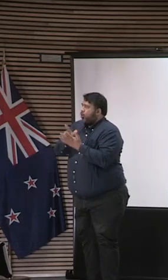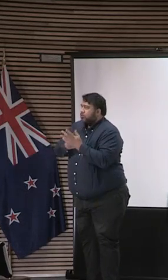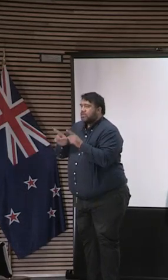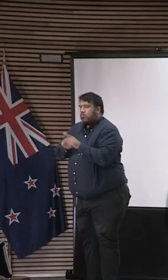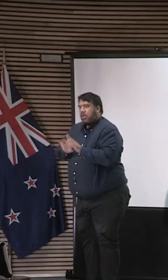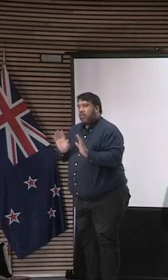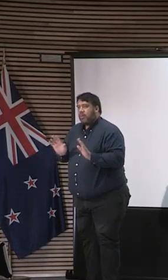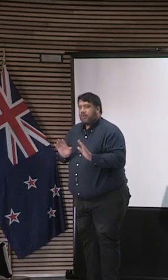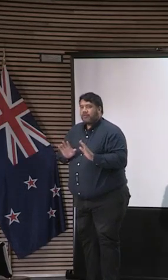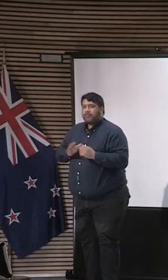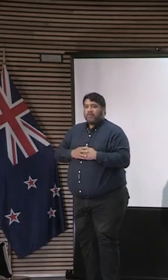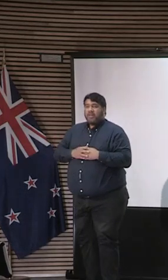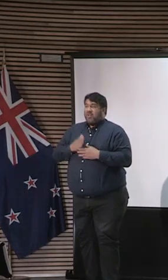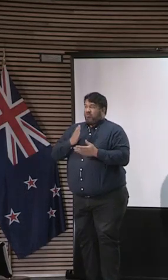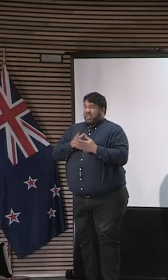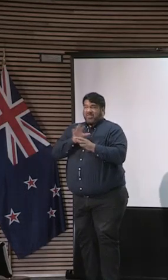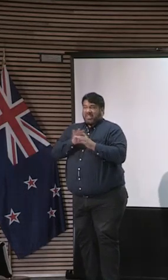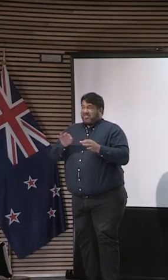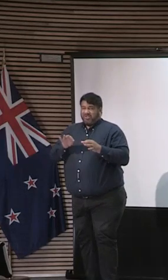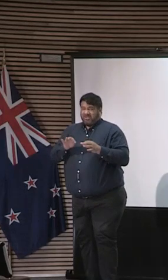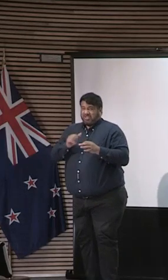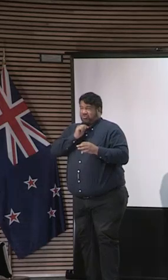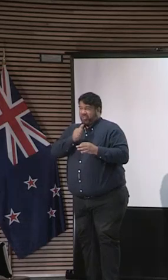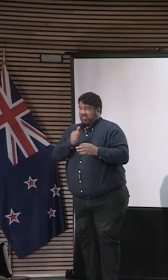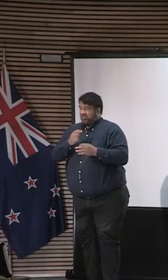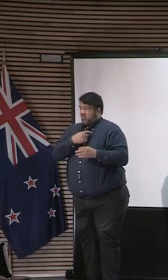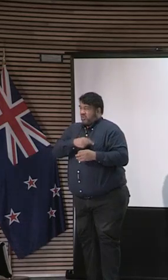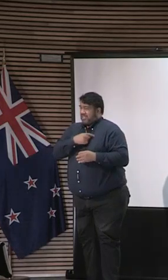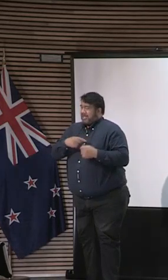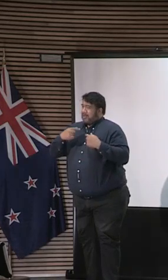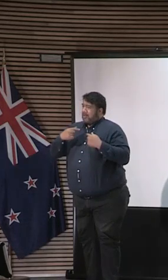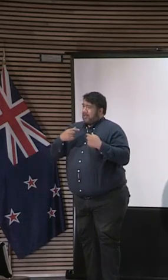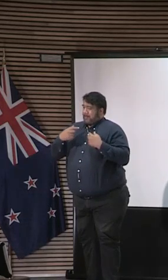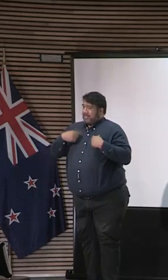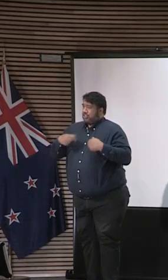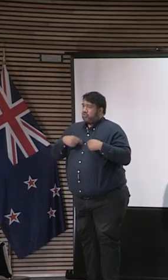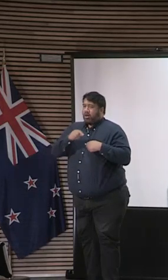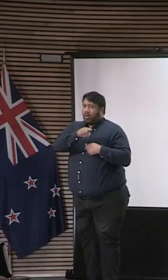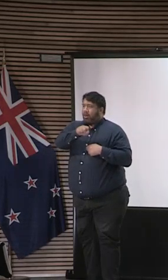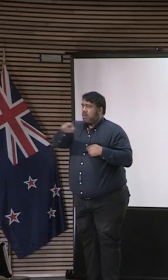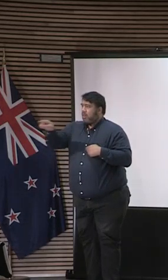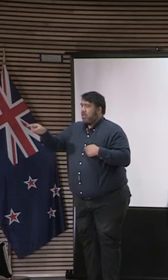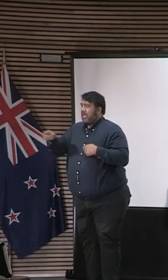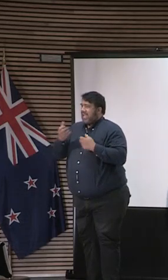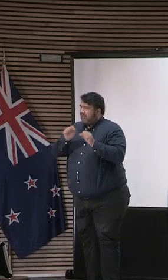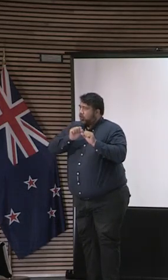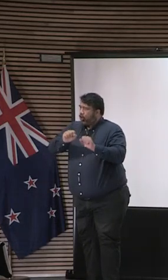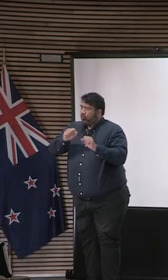waa. Ko te kaupapa a te Komiti mo nga mahi a te Komiti, tae atu